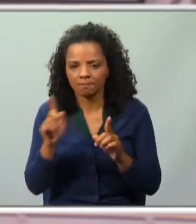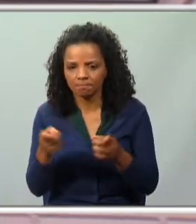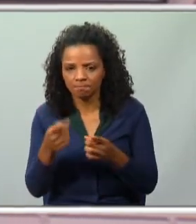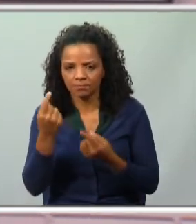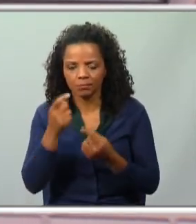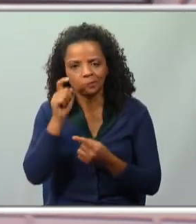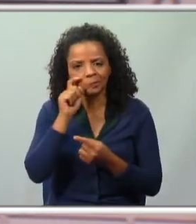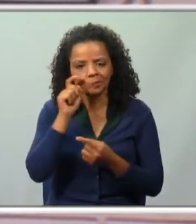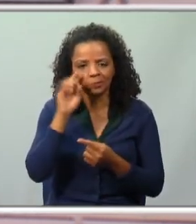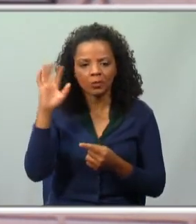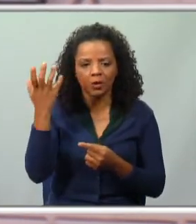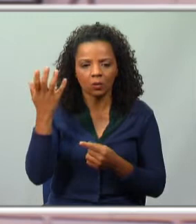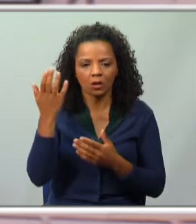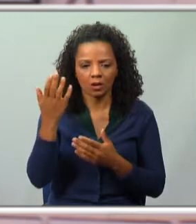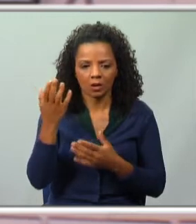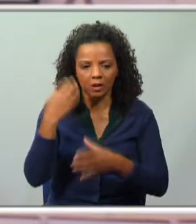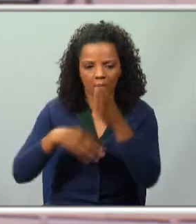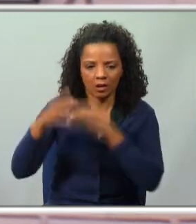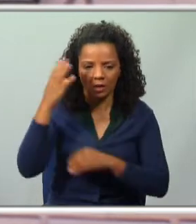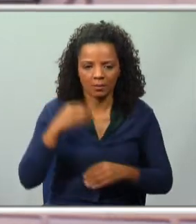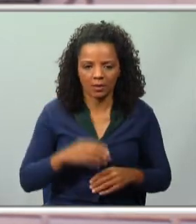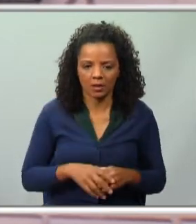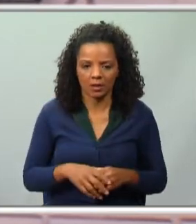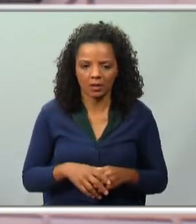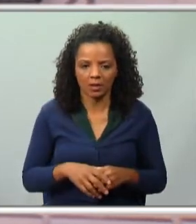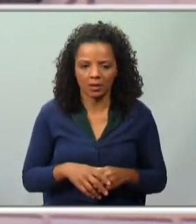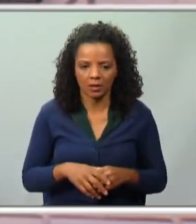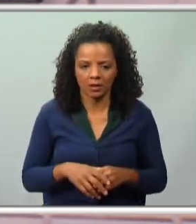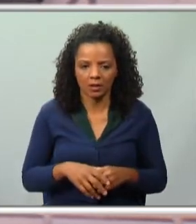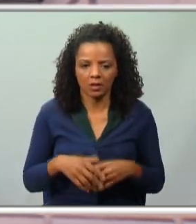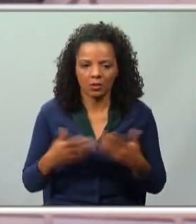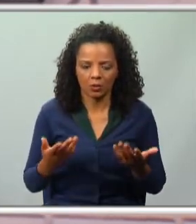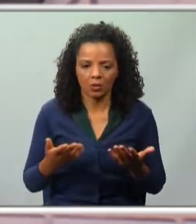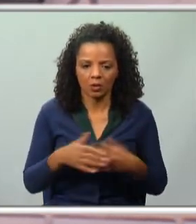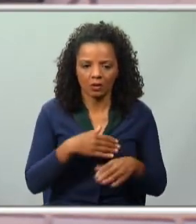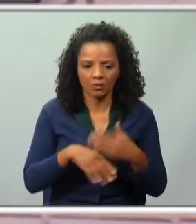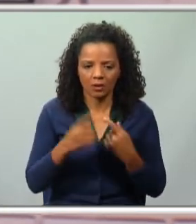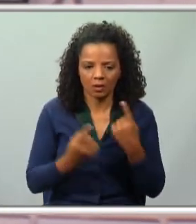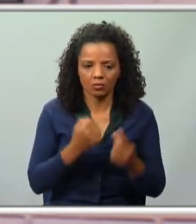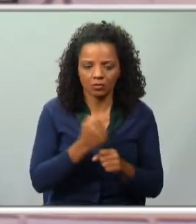alguma segurança quando está aprender o a também a aplicar alguns conceitos 學習時的一些安全性並應用一些概念